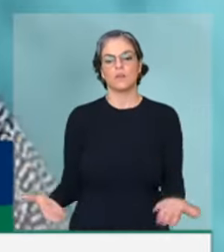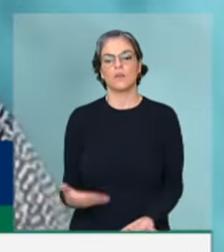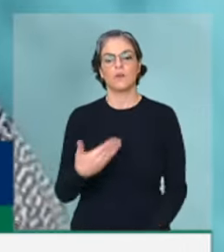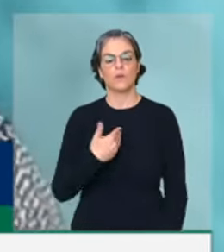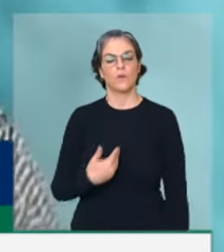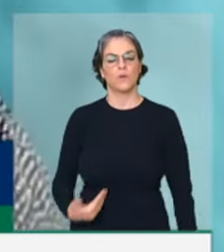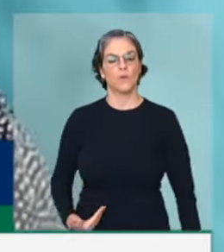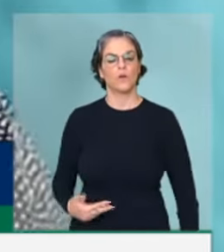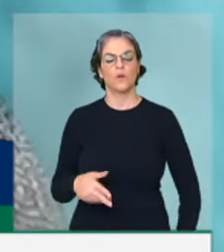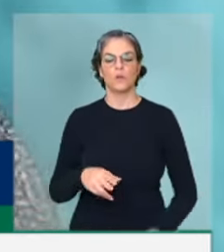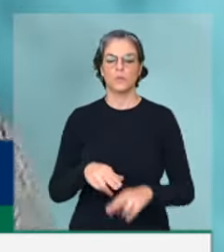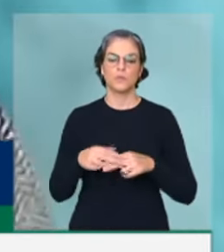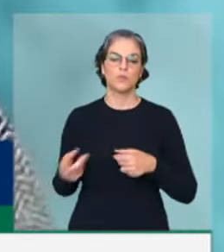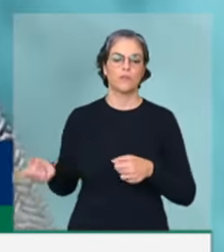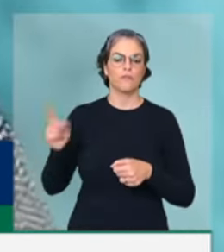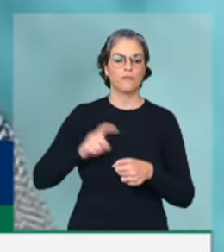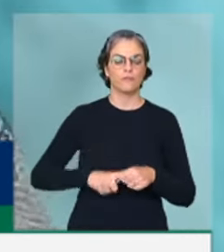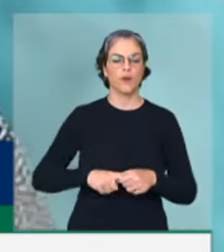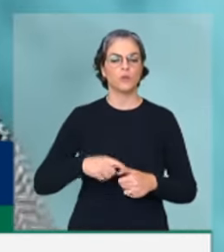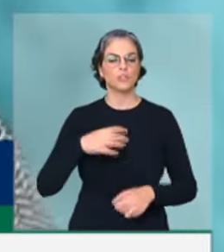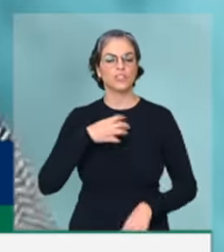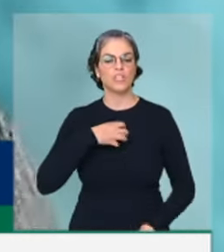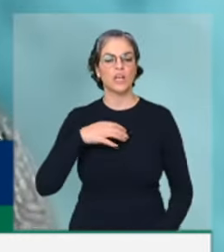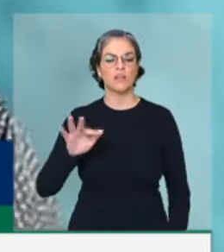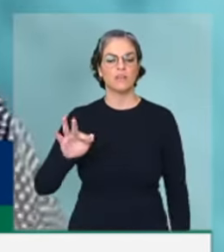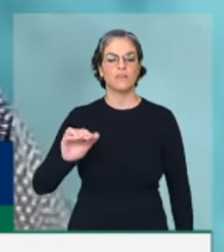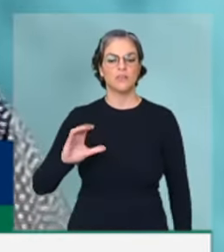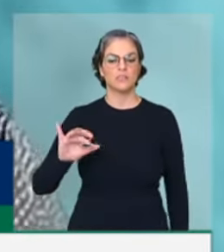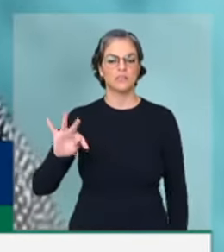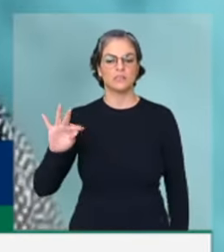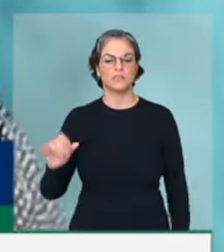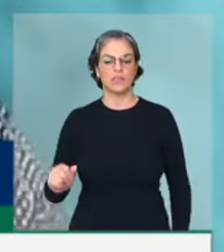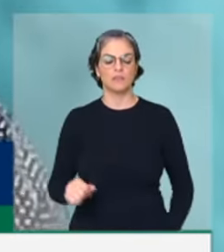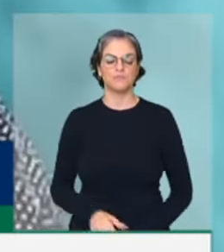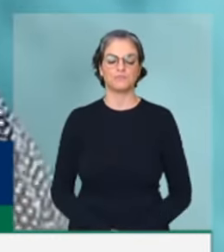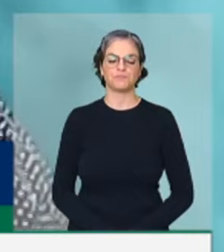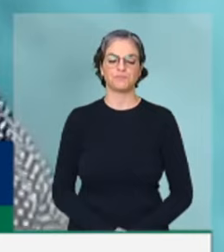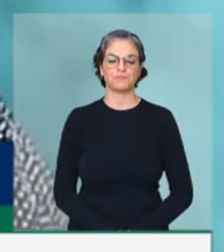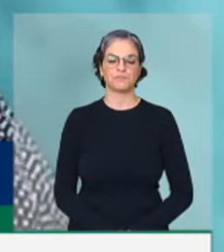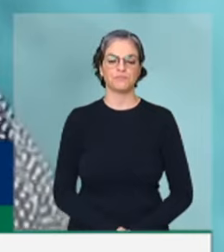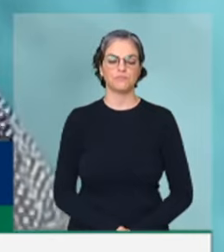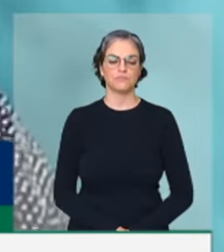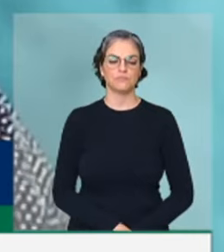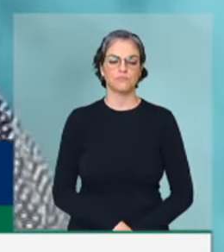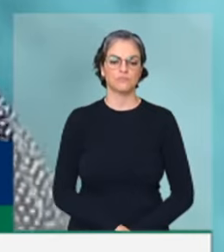PRÁTICAS FASCISTAS... INFELIZMENTE... FITO MIZA... 300 MIL PESSOAS EM NOSSO PAÍS DENTRE ELAS O GRANDE AROLDO